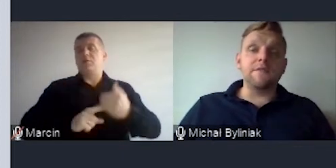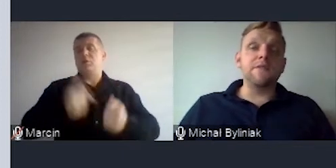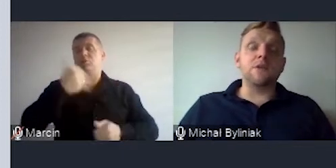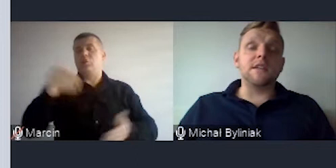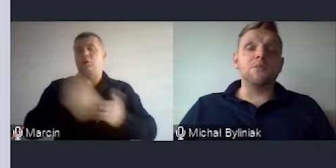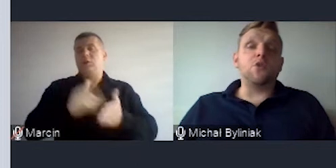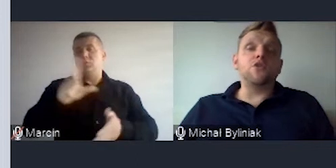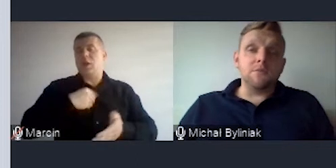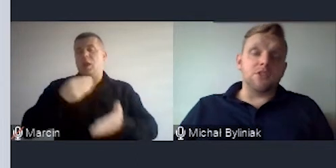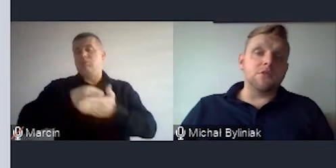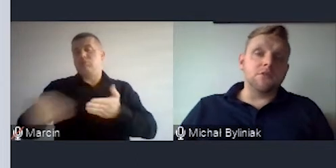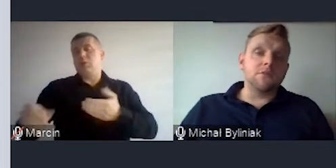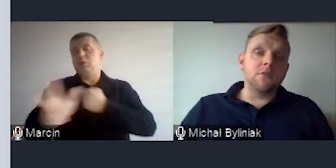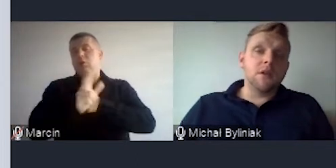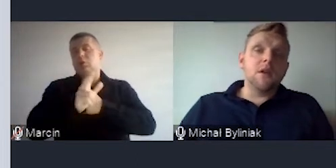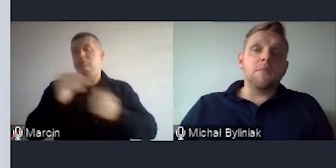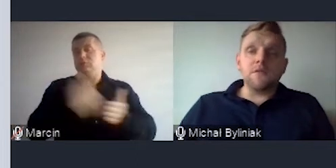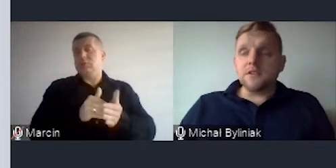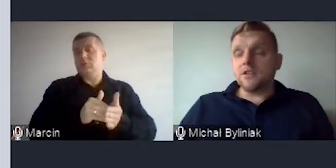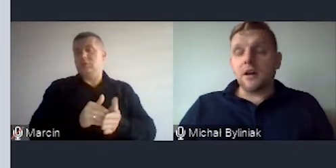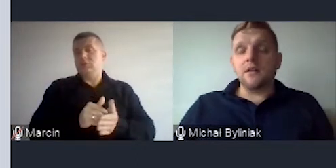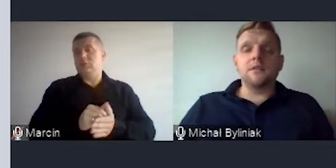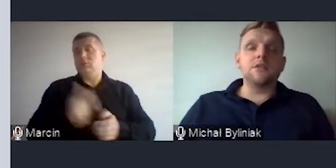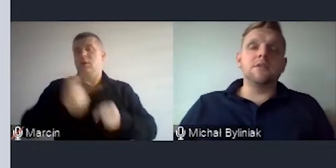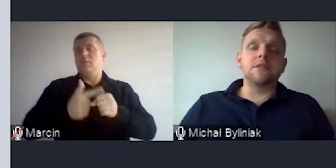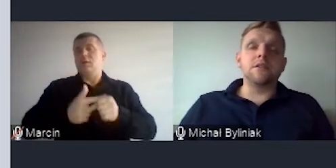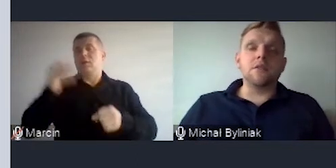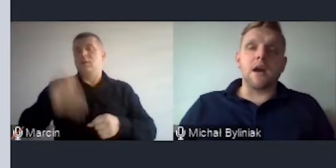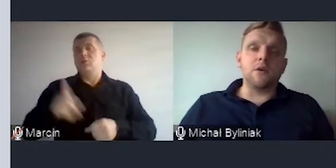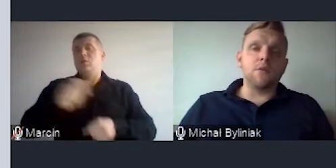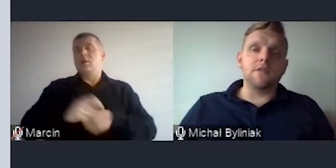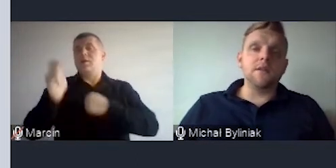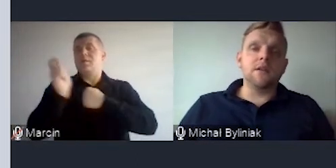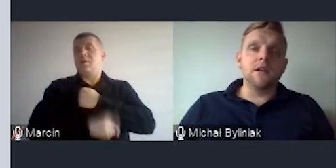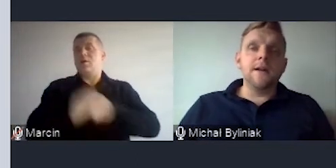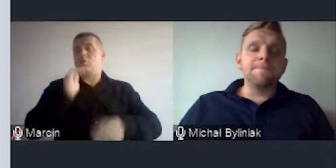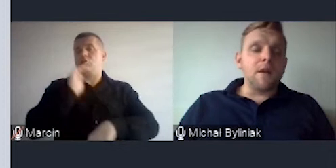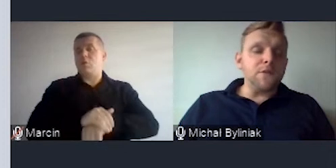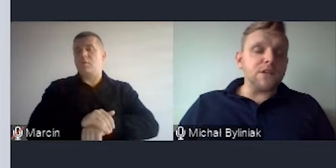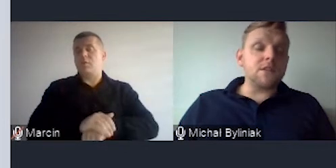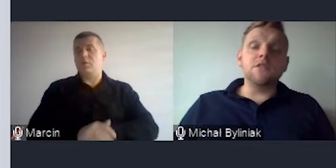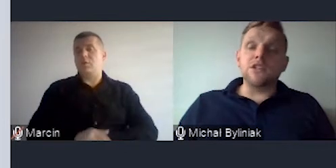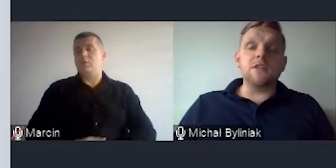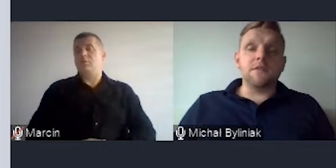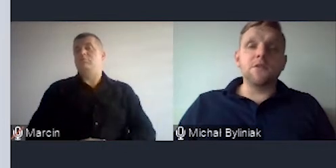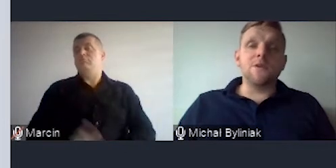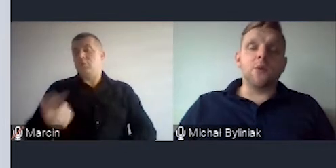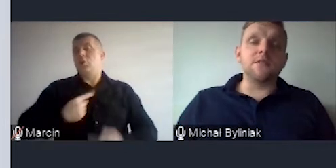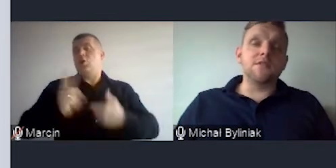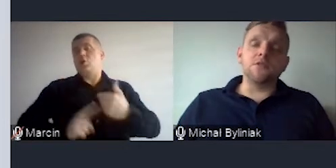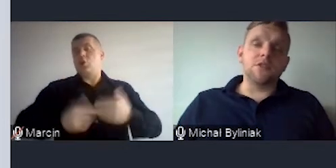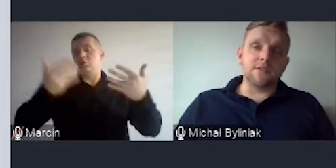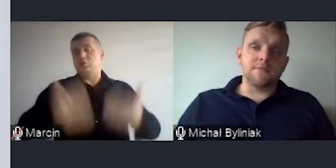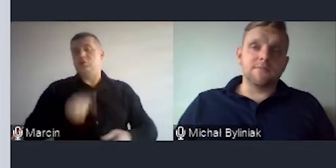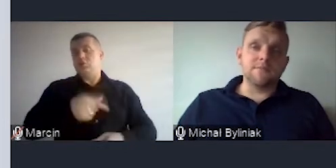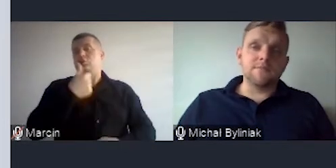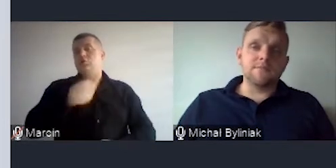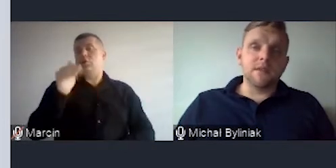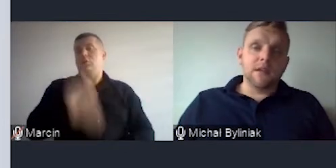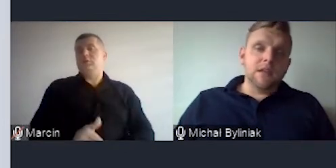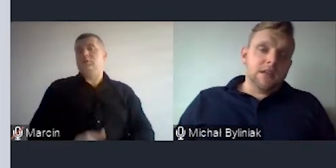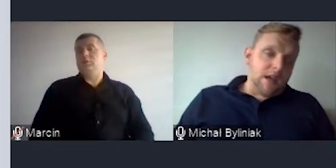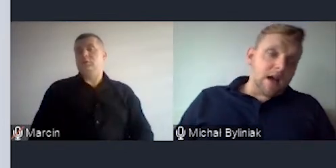a wy wypłacacie mu 80 000, bo 20 000 to kara umowna, wówczas rozliczacie we wniosku płatność 100 000.